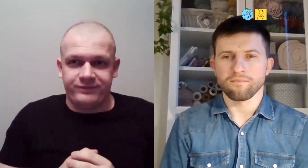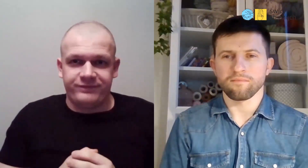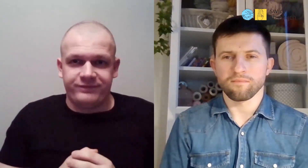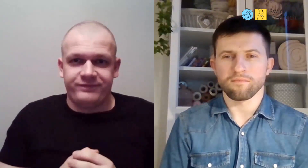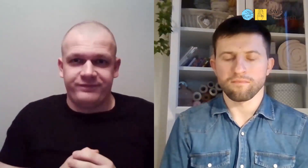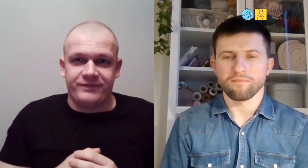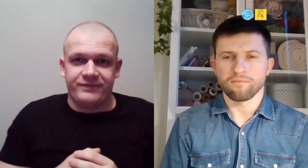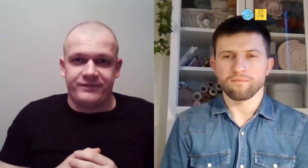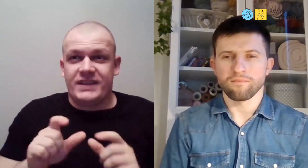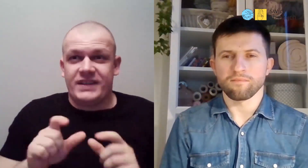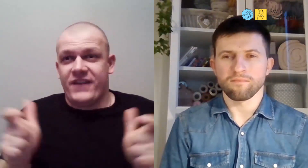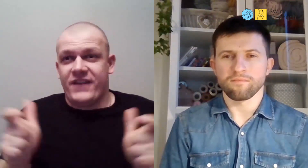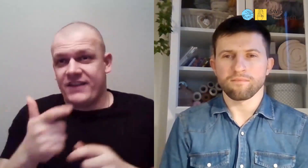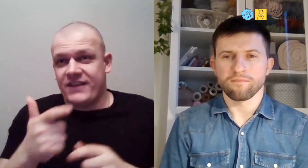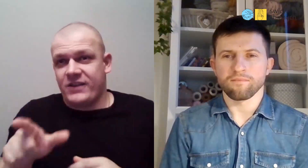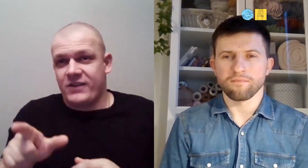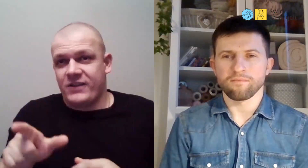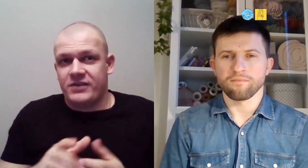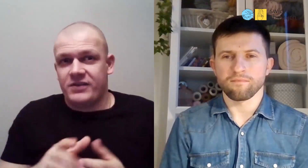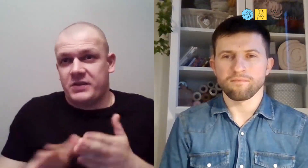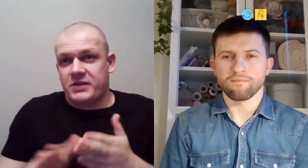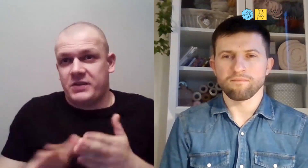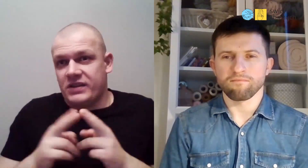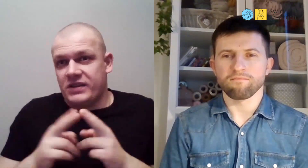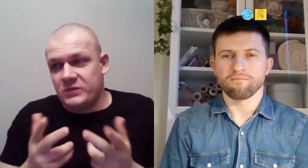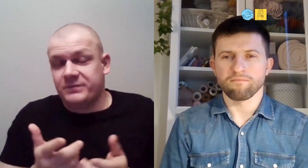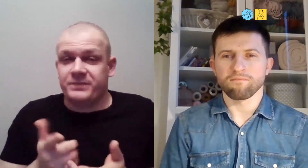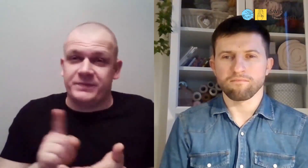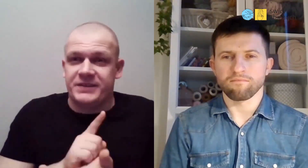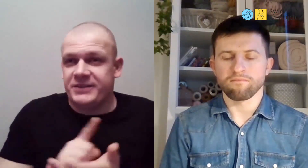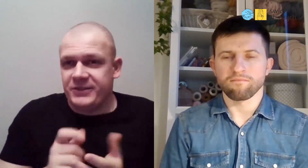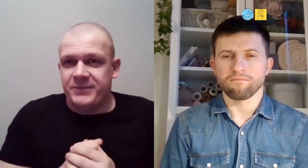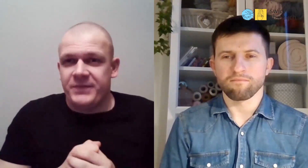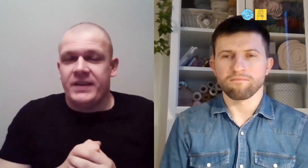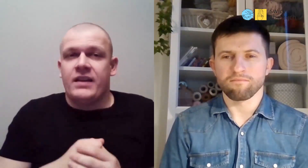Może za 2 tygodnie. Ryzyko jest.